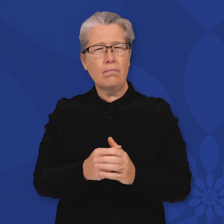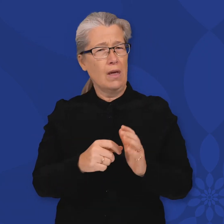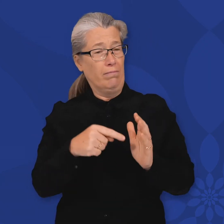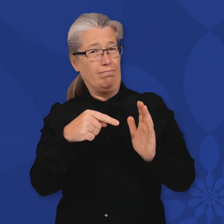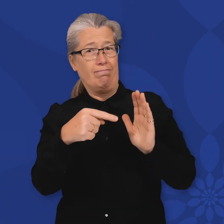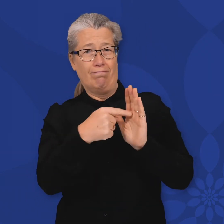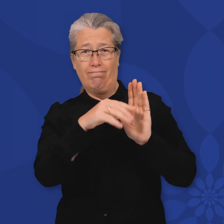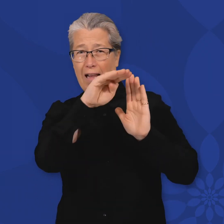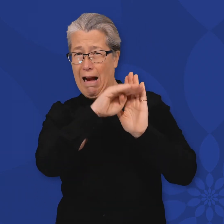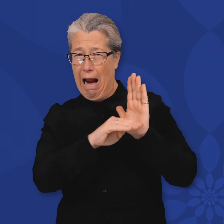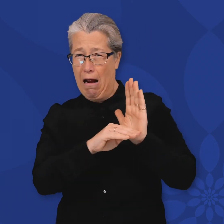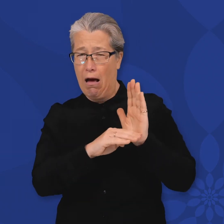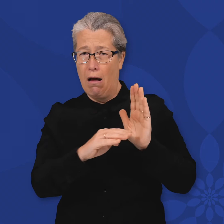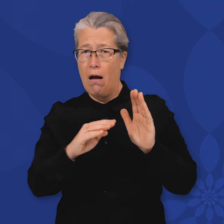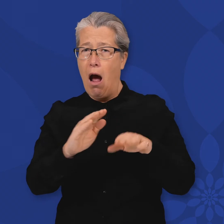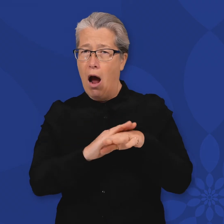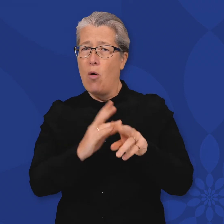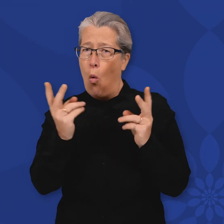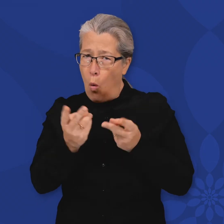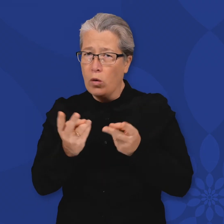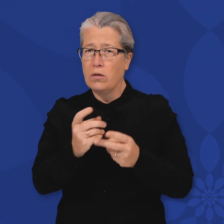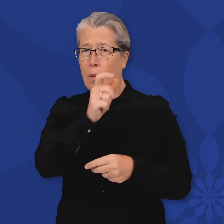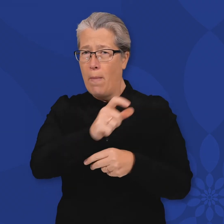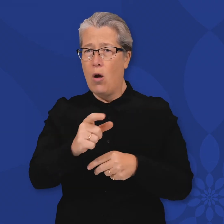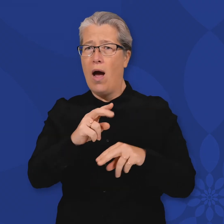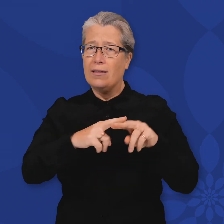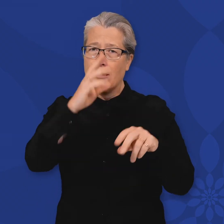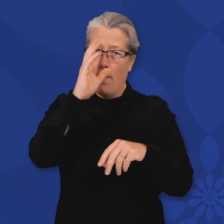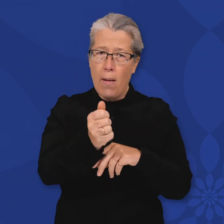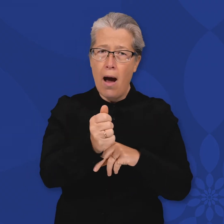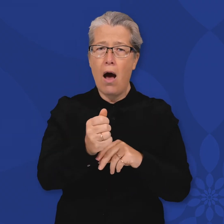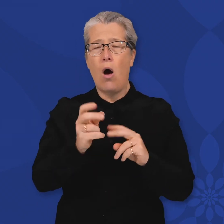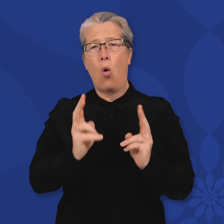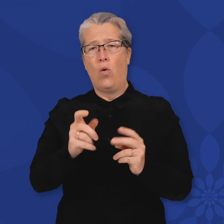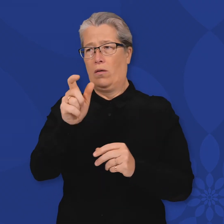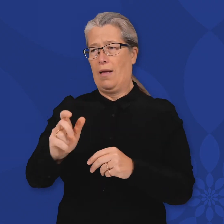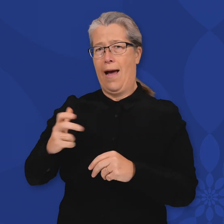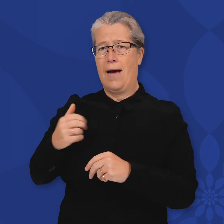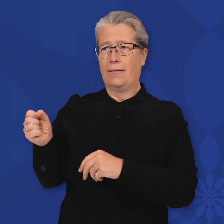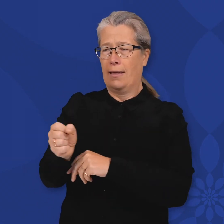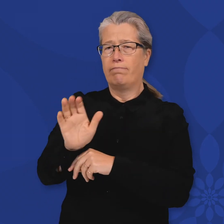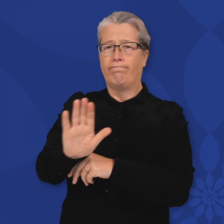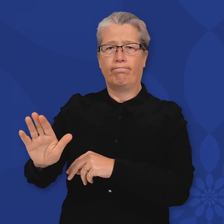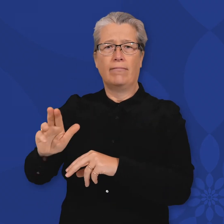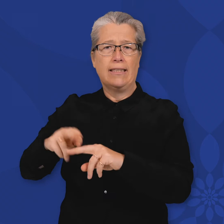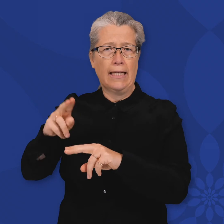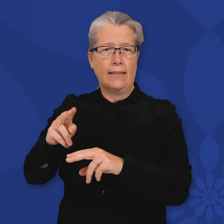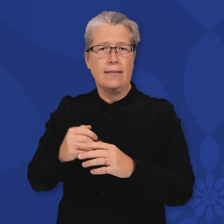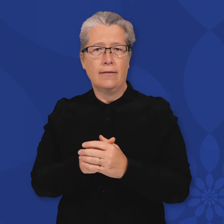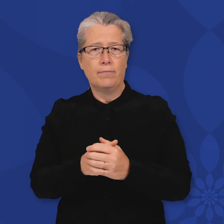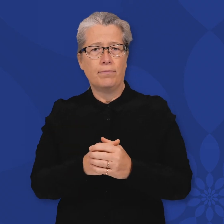Bestämmelserna ska också tillämpas på tjänstemän och tjänsteinnehavare.